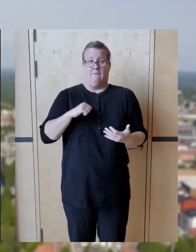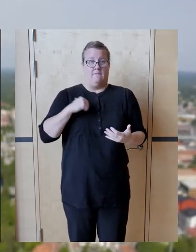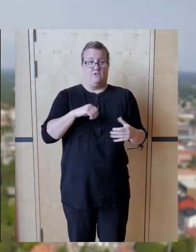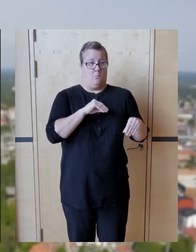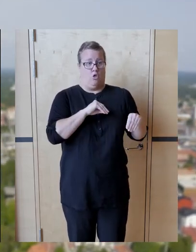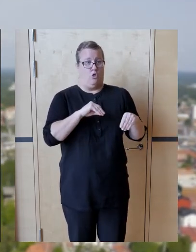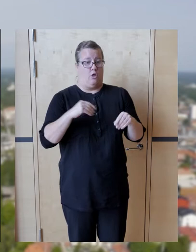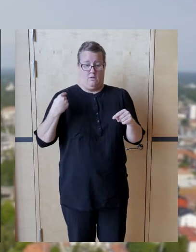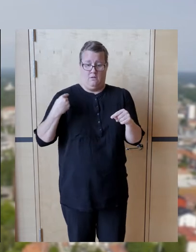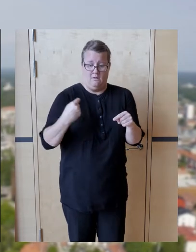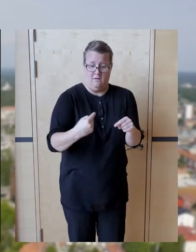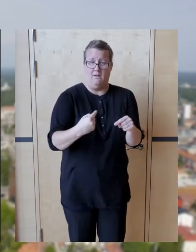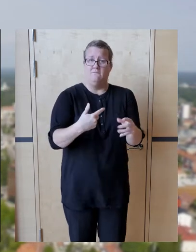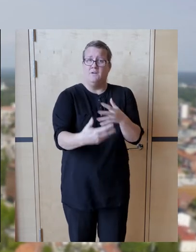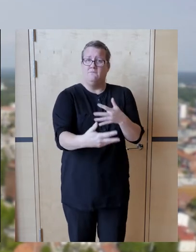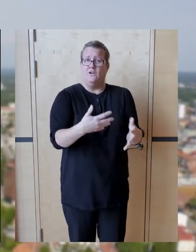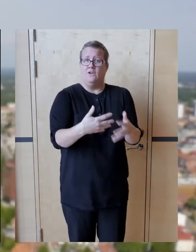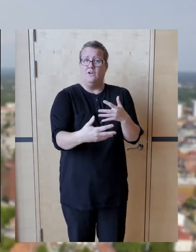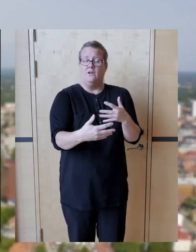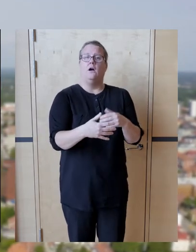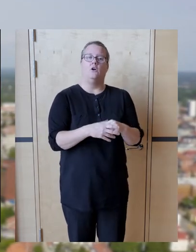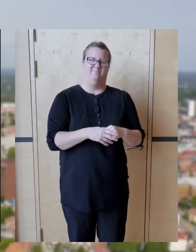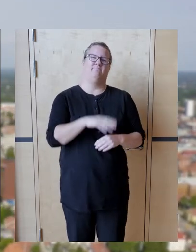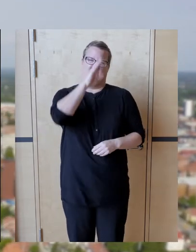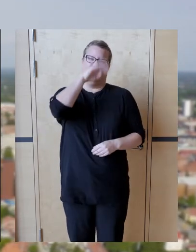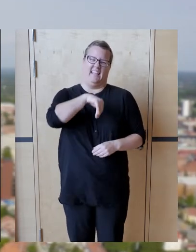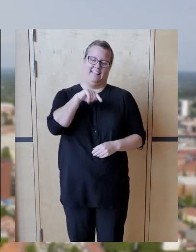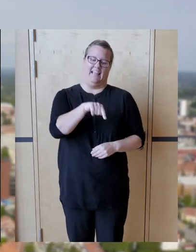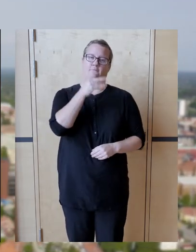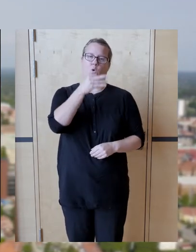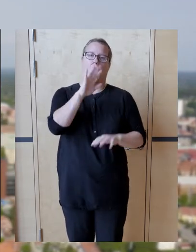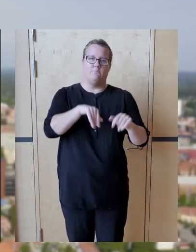Det har varit både upp och ner i den här Fråga om man har inte haft intresse